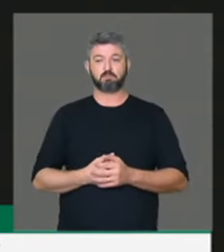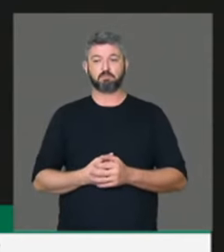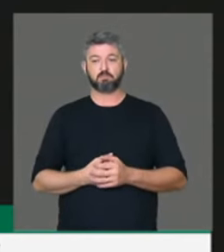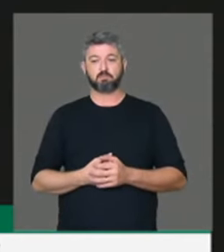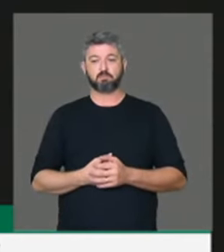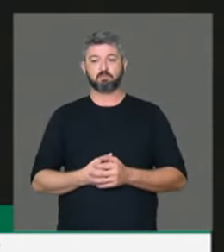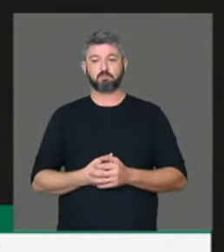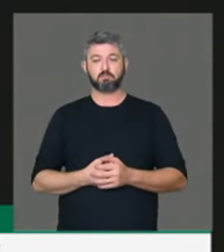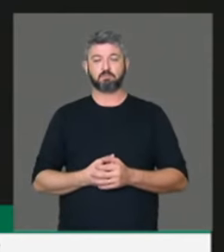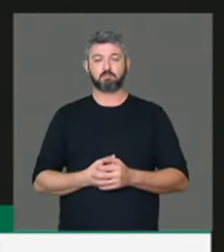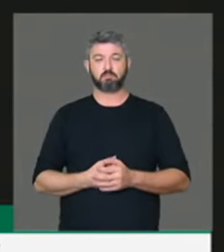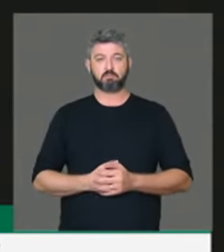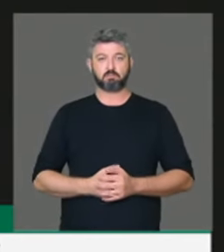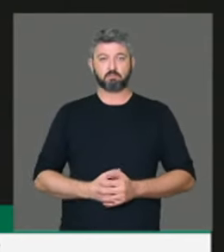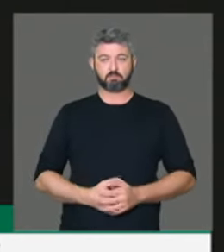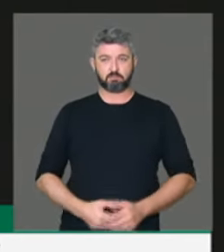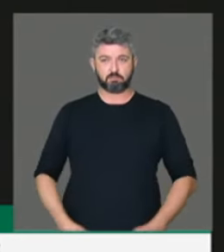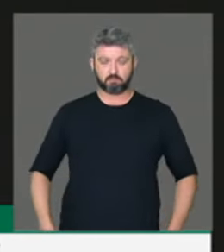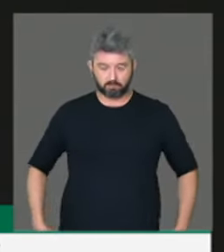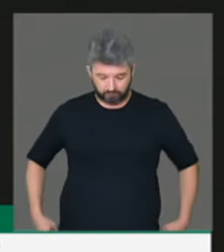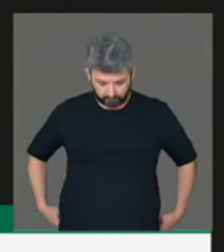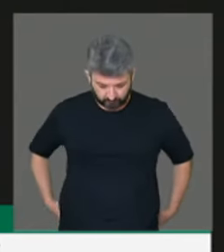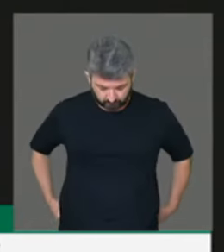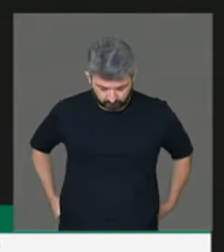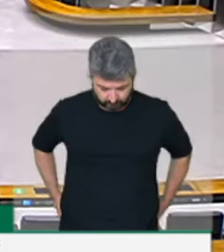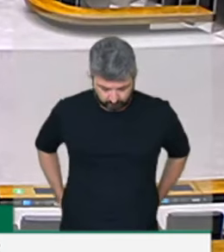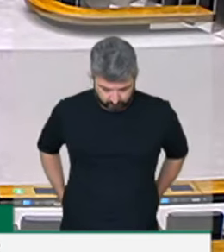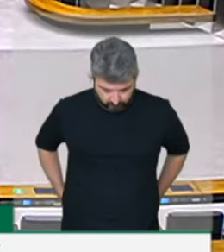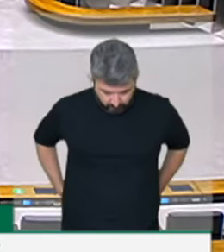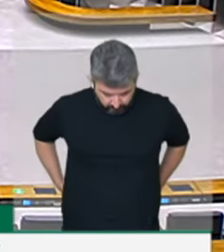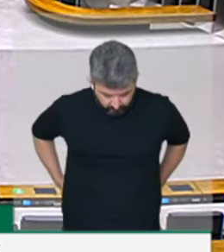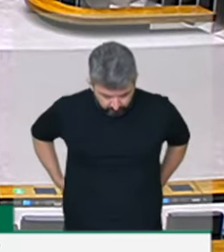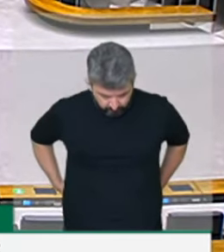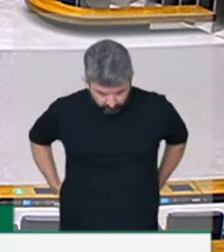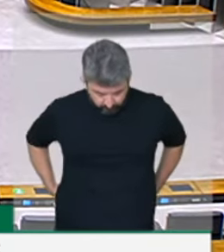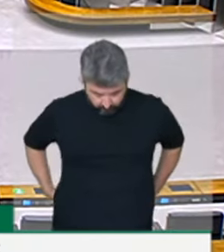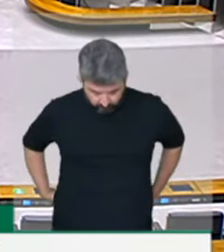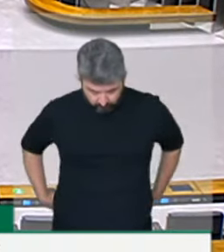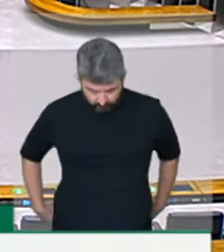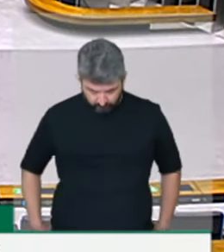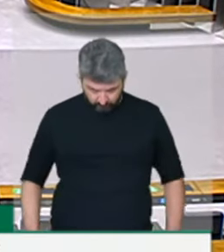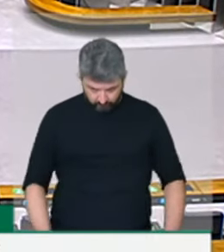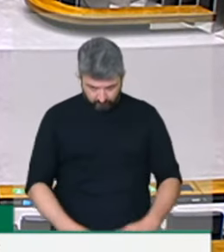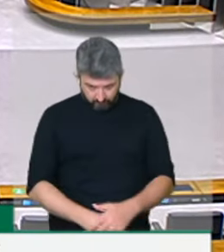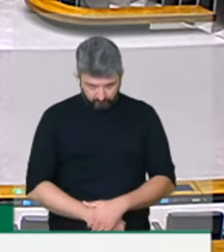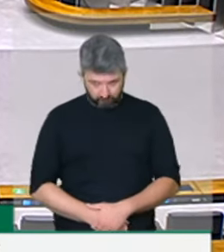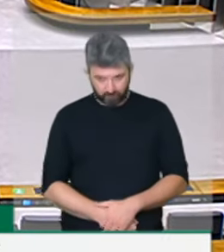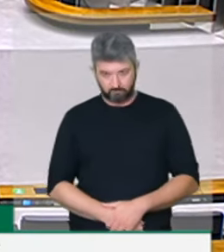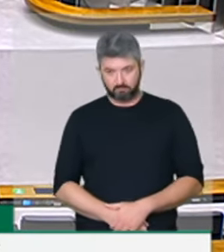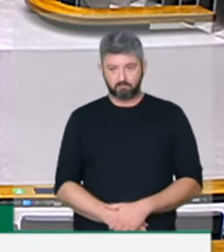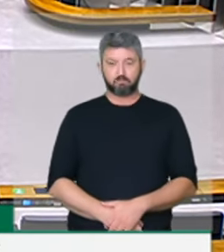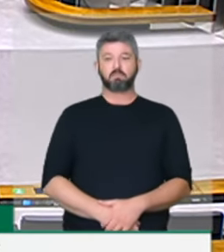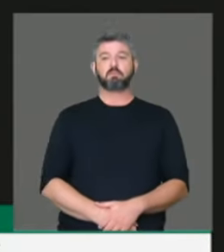PRESIDENTE. -- [DEPUTADO]: SENHOR PRESIDENTE, NÃO LIGOU O... O MICROFONE DO... DO DEPUTADO THIAGO. [PRESIDENTE]: QUANDO ELE ENTRAR, DEPUTADO, A GENTE